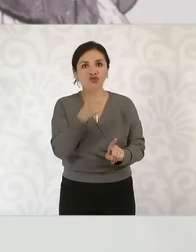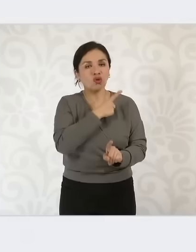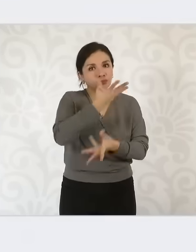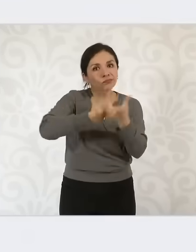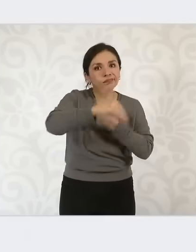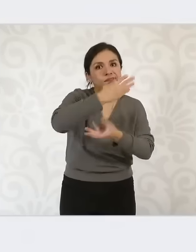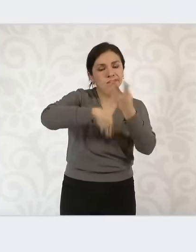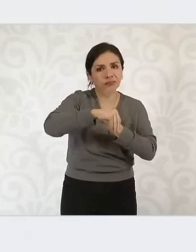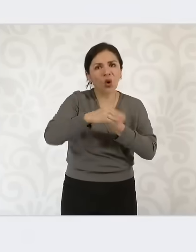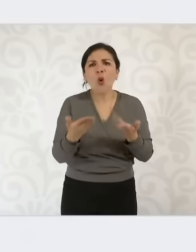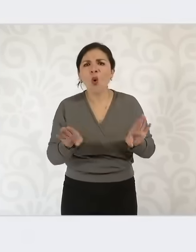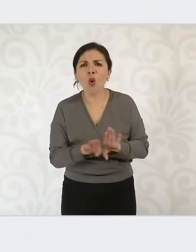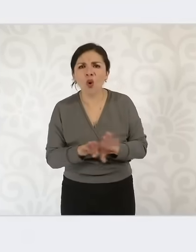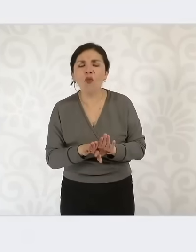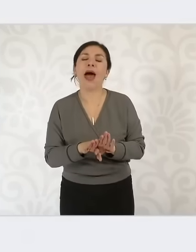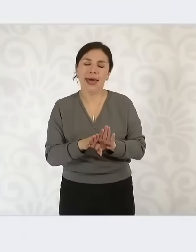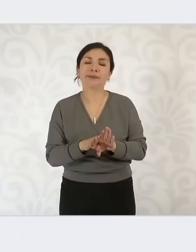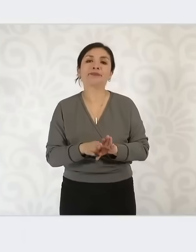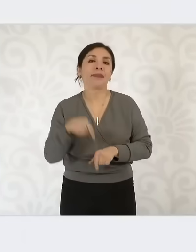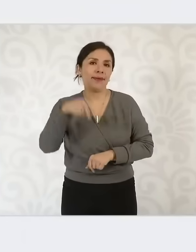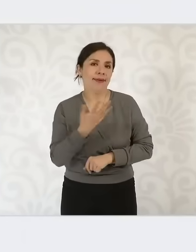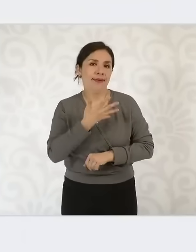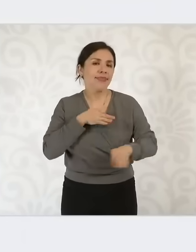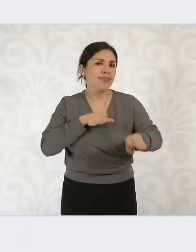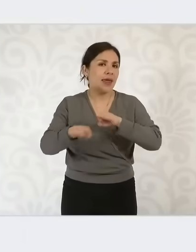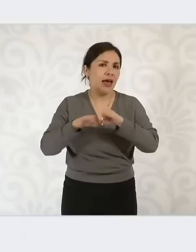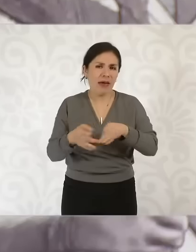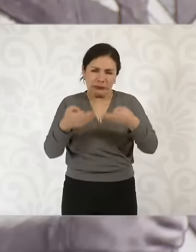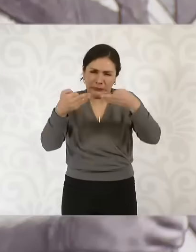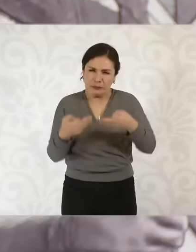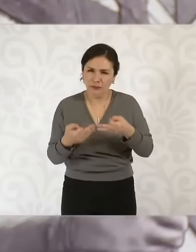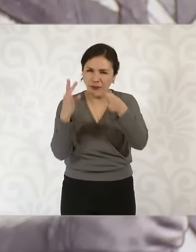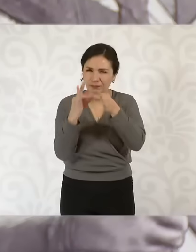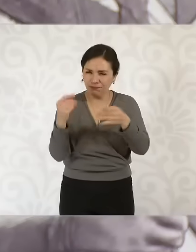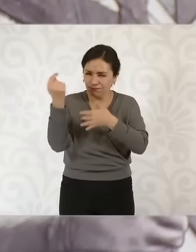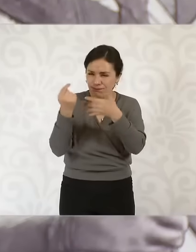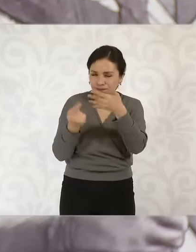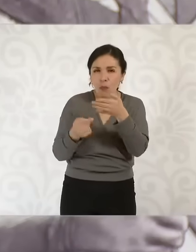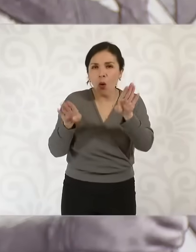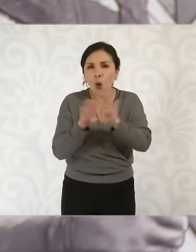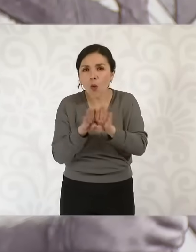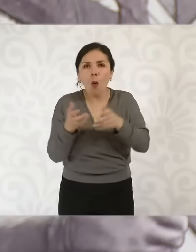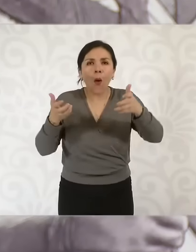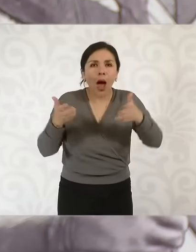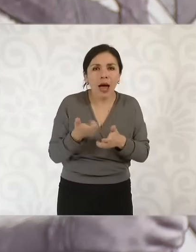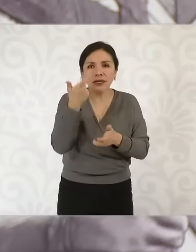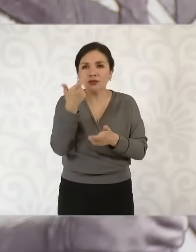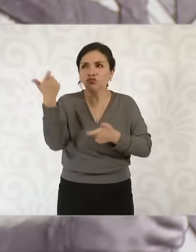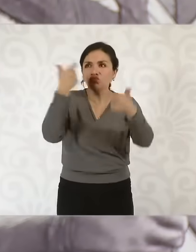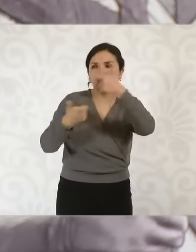lo va a hacer? Pues porque tenemos un trabajo muy detallado de cuáles van a ser las inversiones,